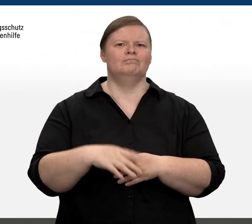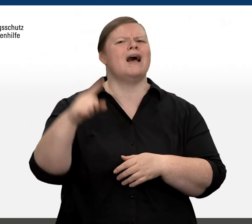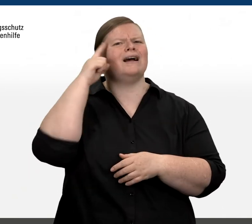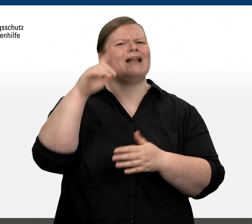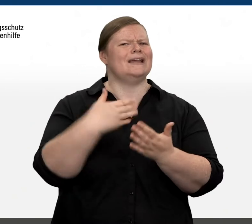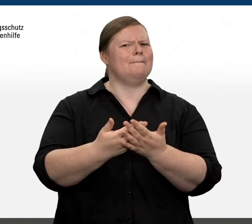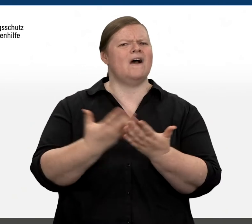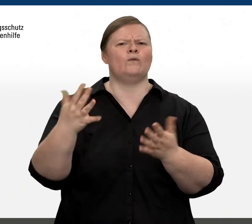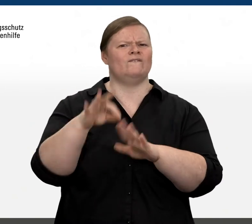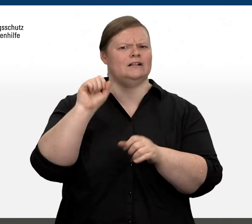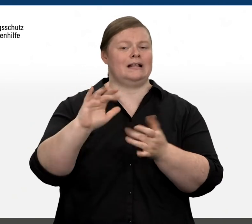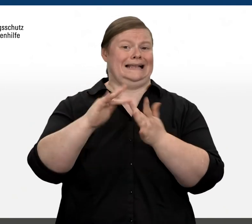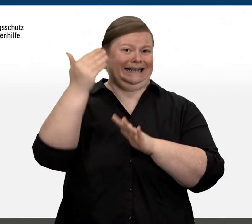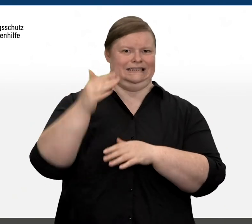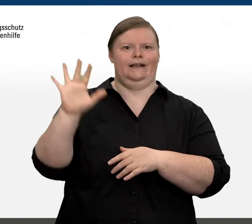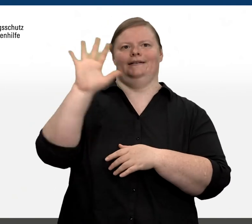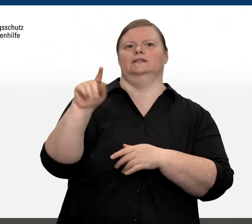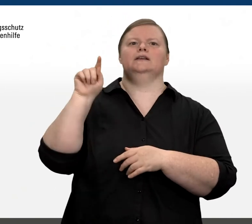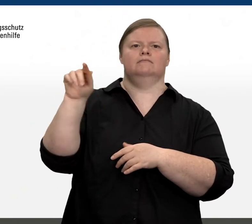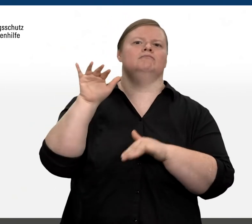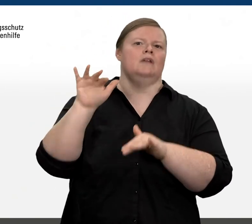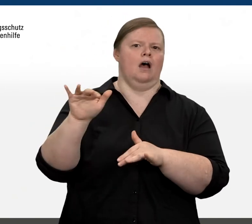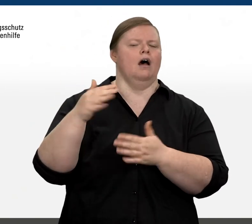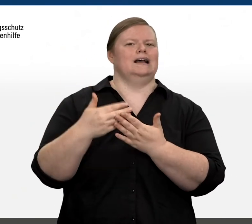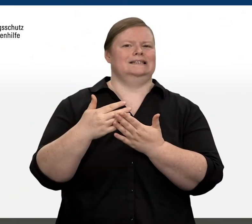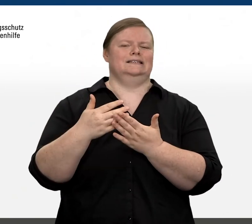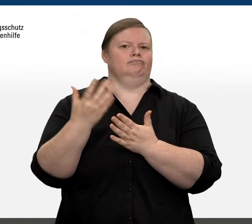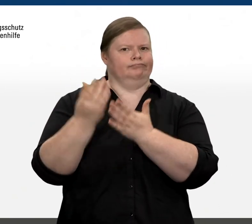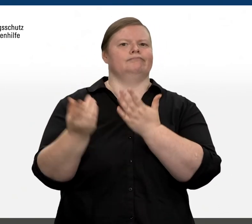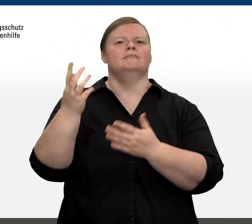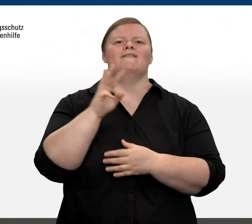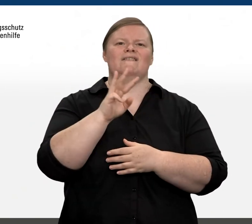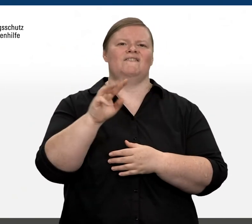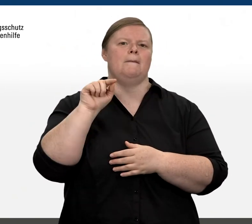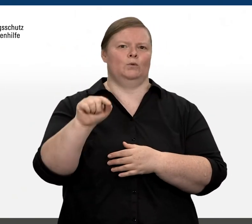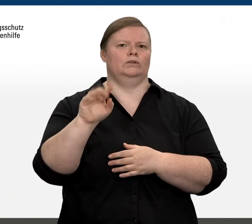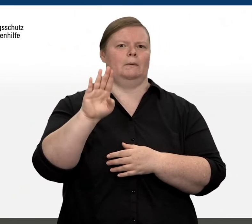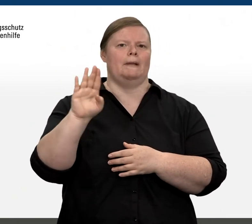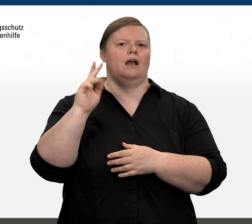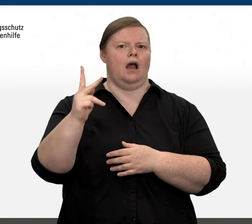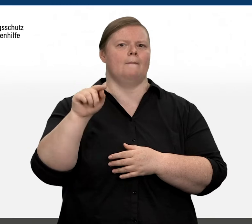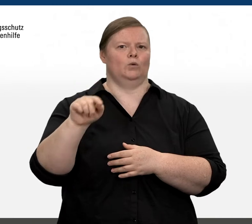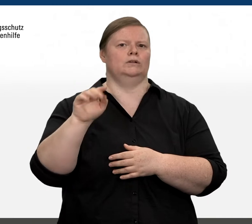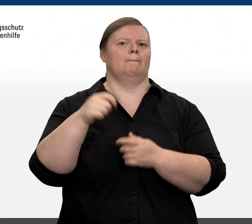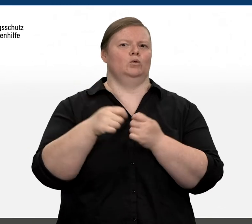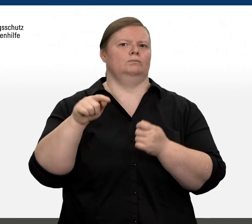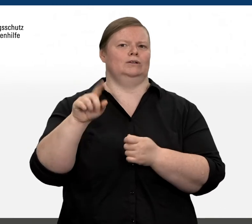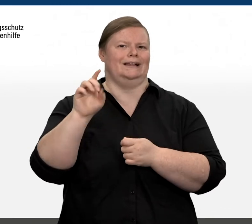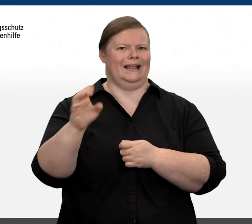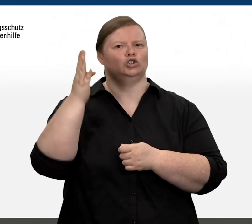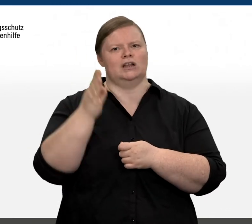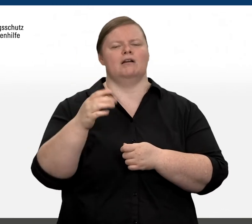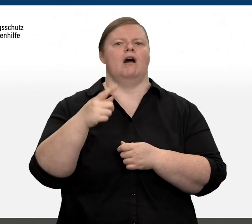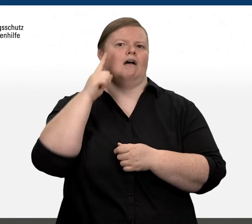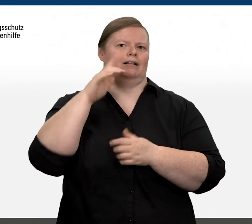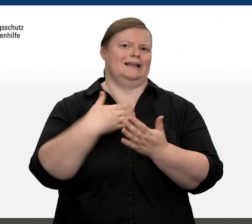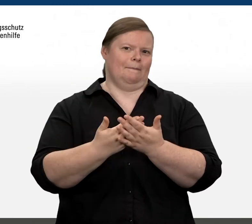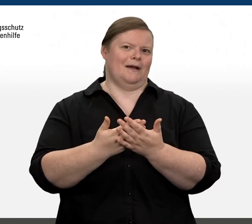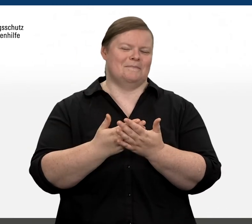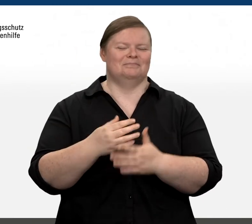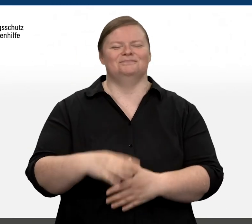Den Ratgeber finden Sie unter www.bbk.bund.de/ratgeber.